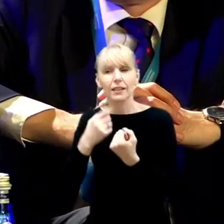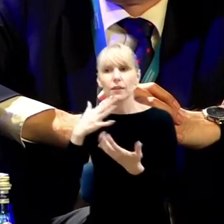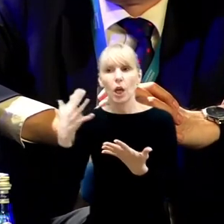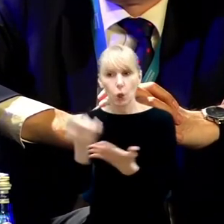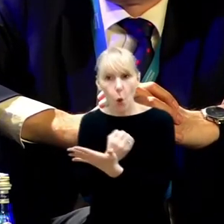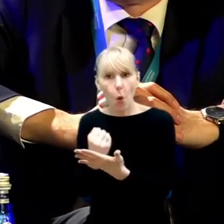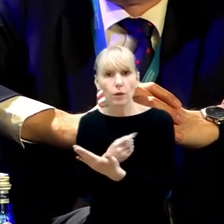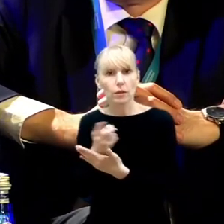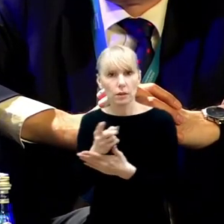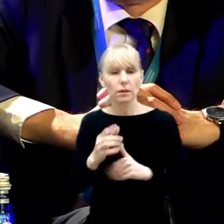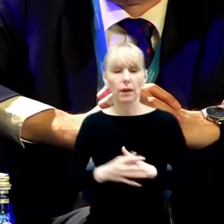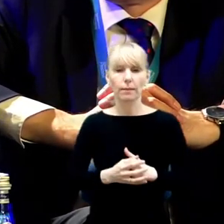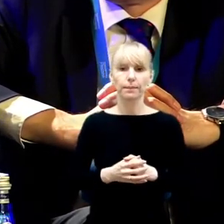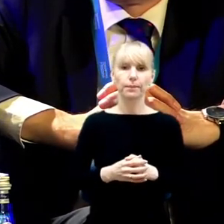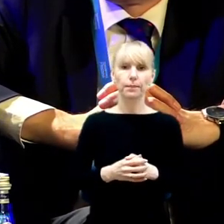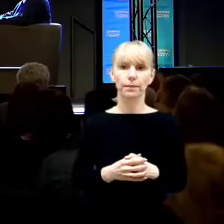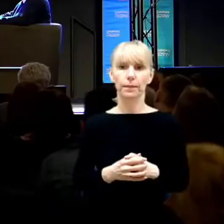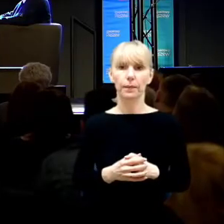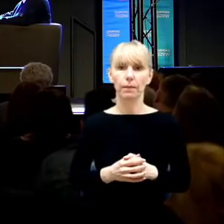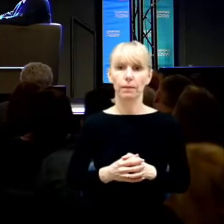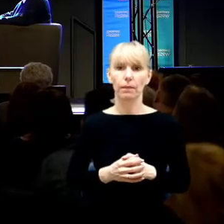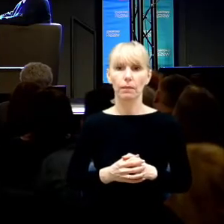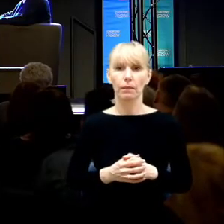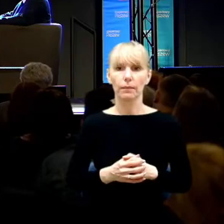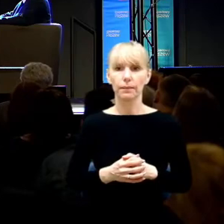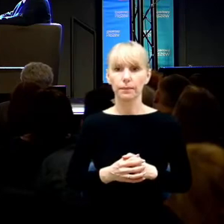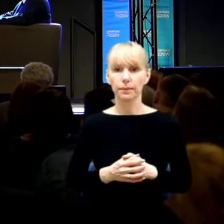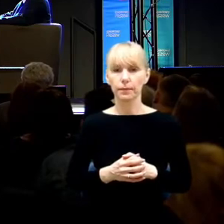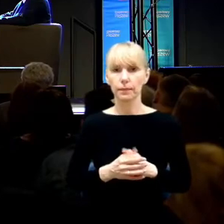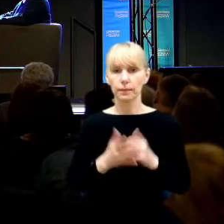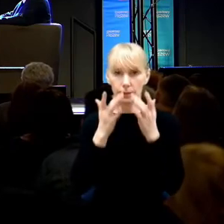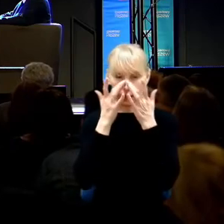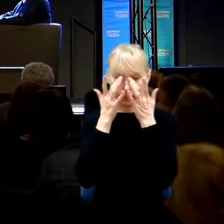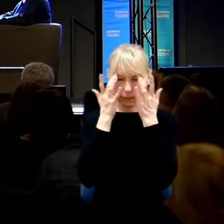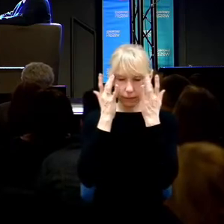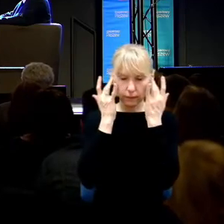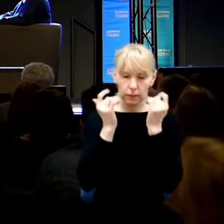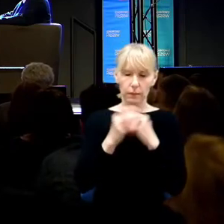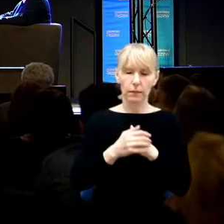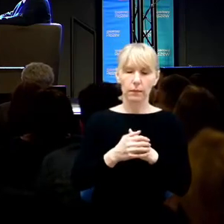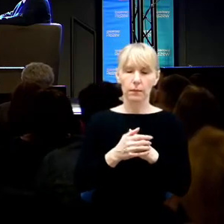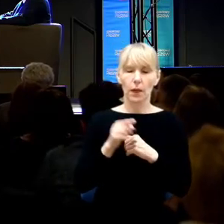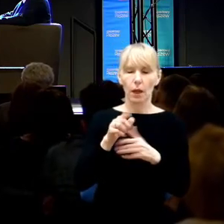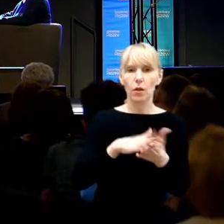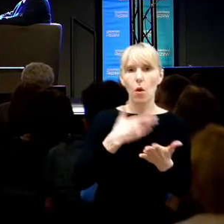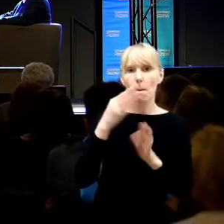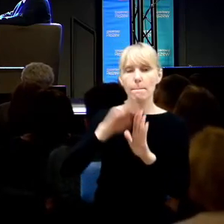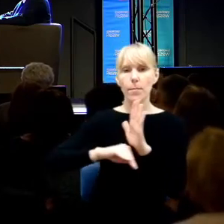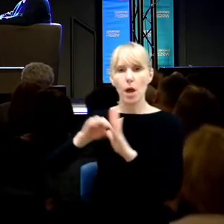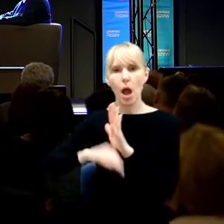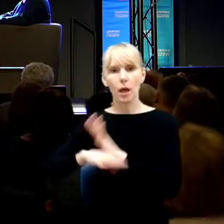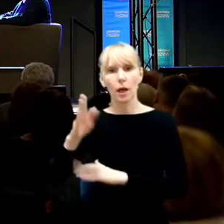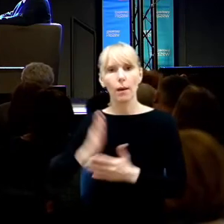Program, o którym mówimy, czyli program Finansowego Wsparcia jest obsługiwany przez nas od 2006 roku.